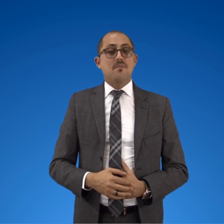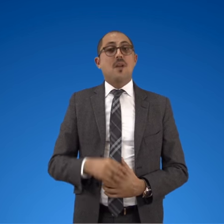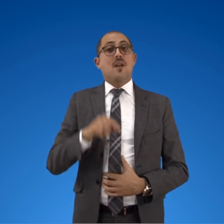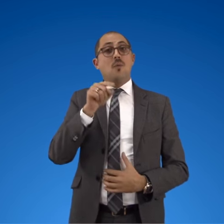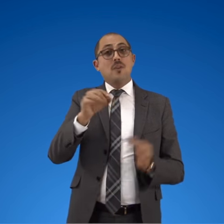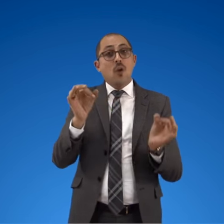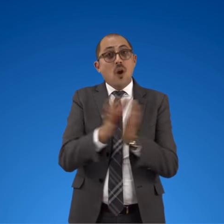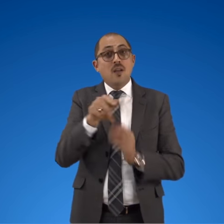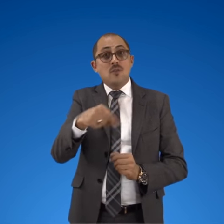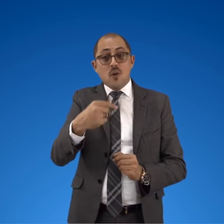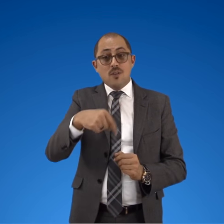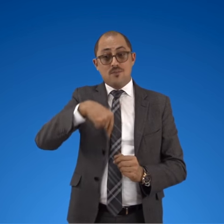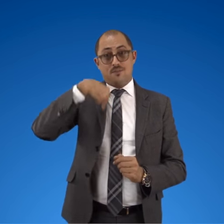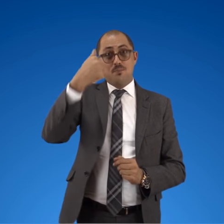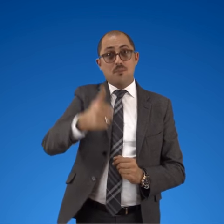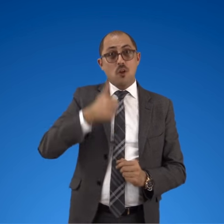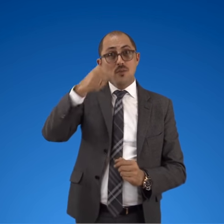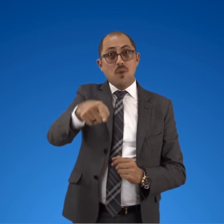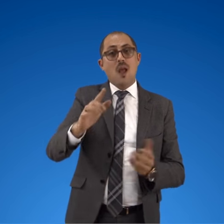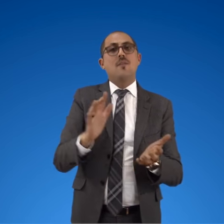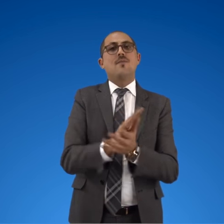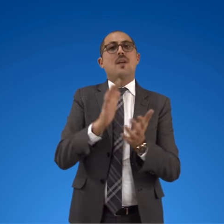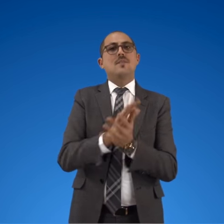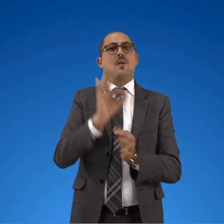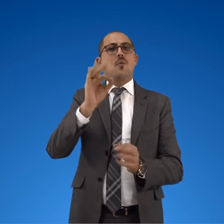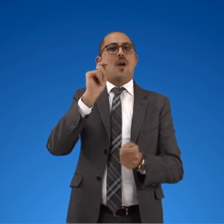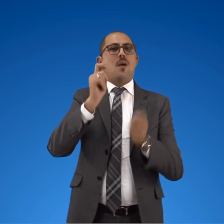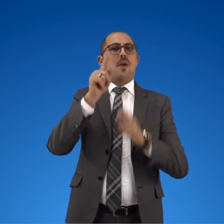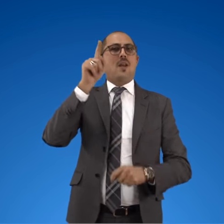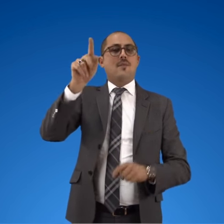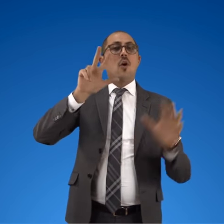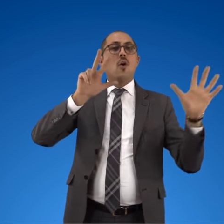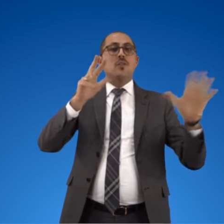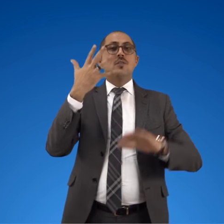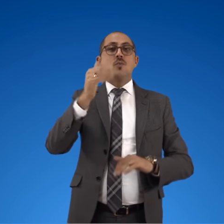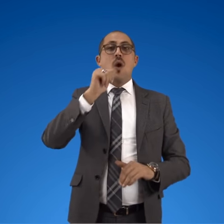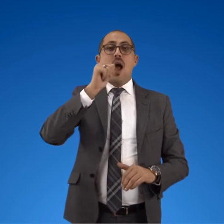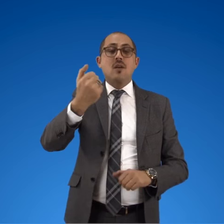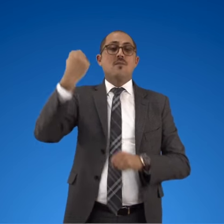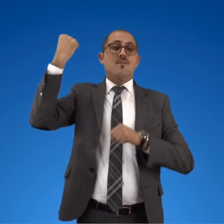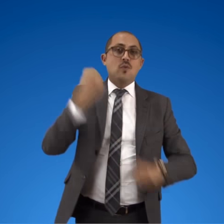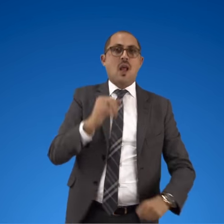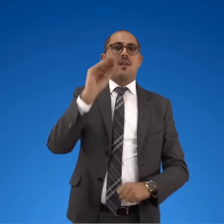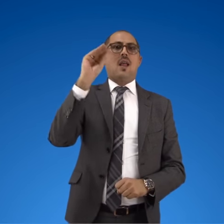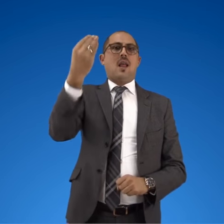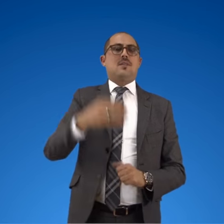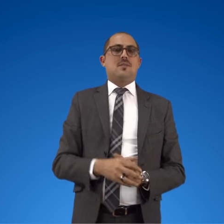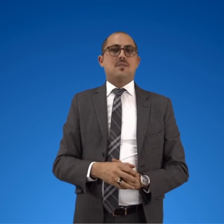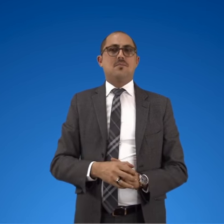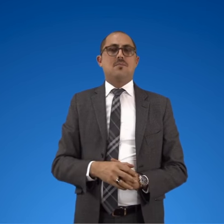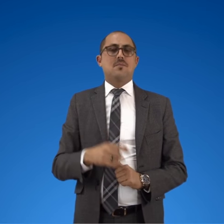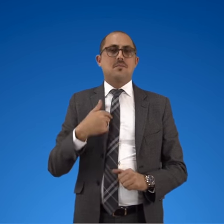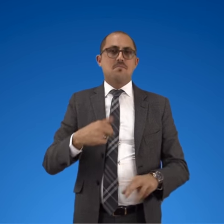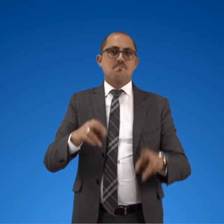Nell'occasione il prossimo anno ci sarà la stessa festa a Padova per l'85° anniversario di fondazione ENS